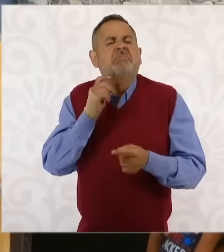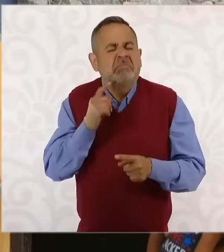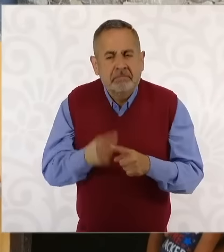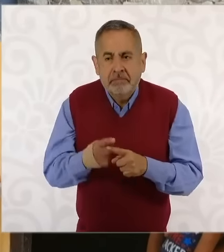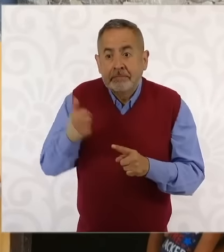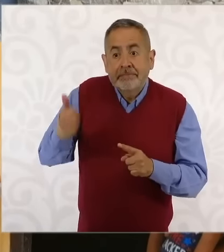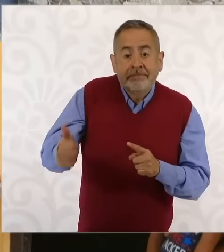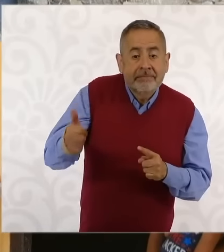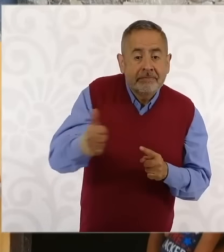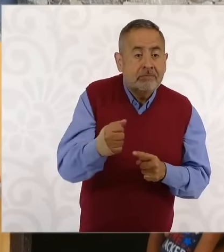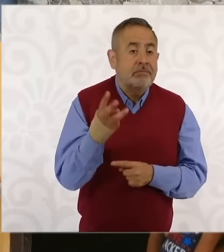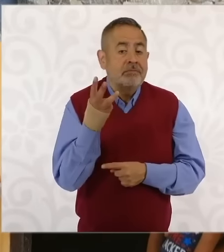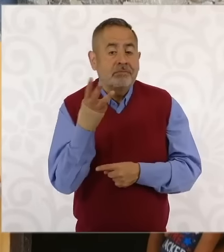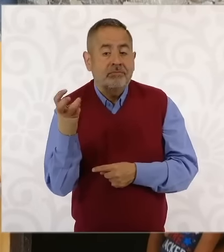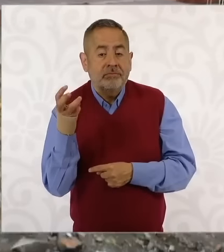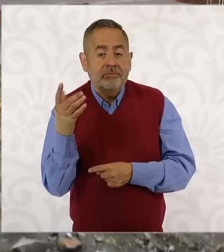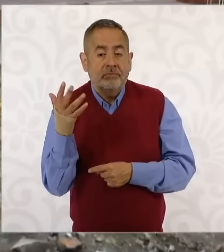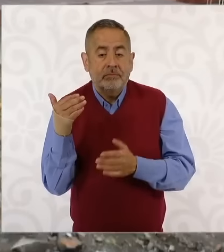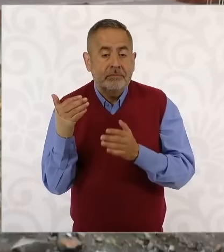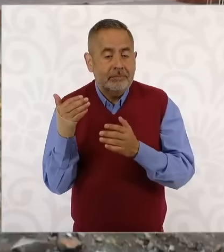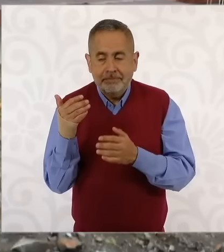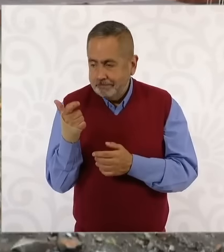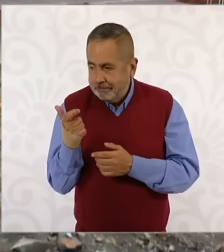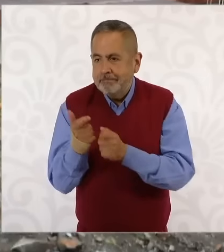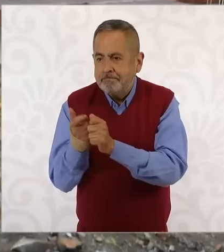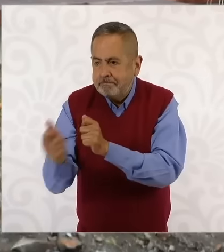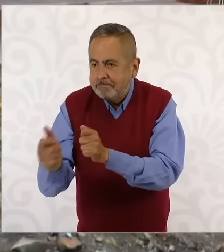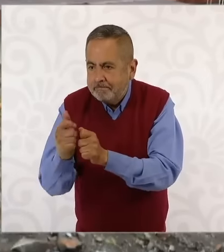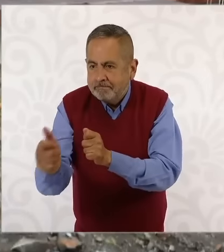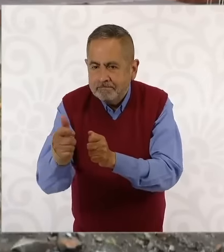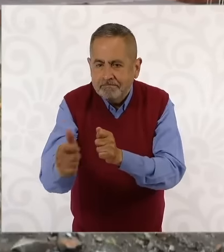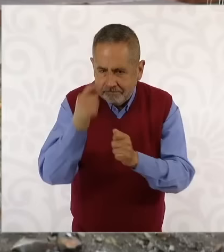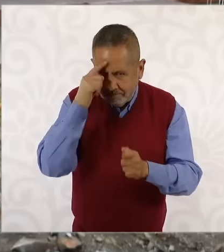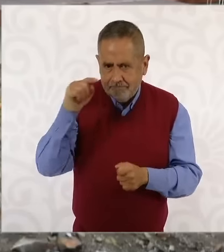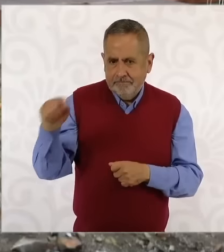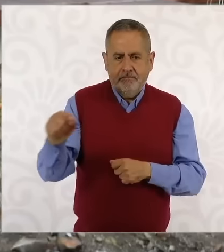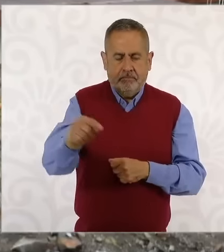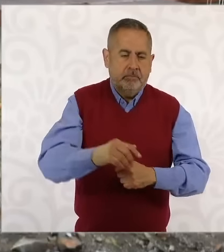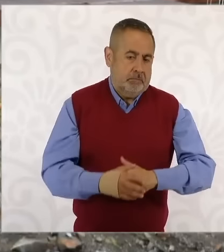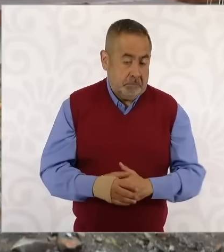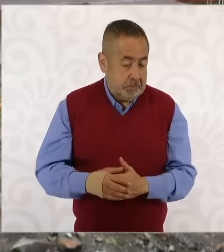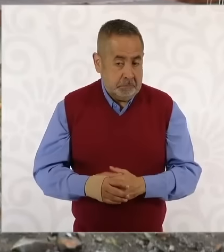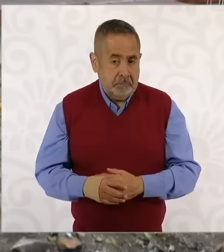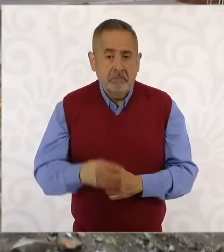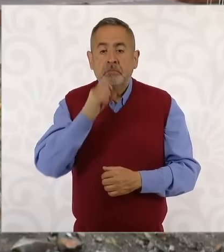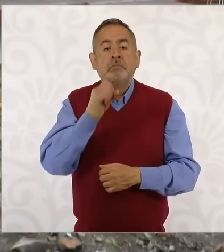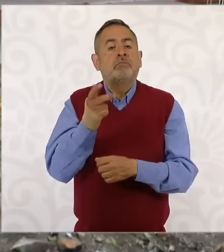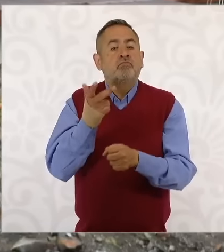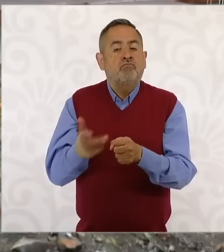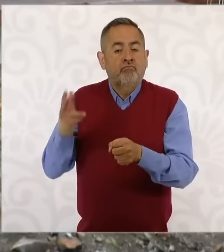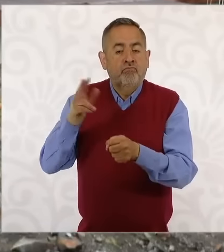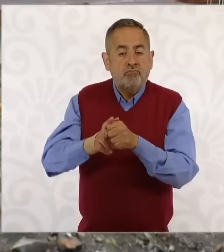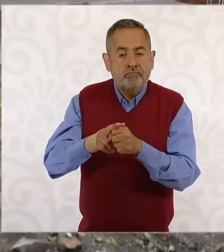escolares. Adelante. La reconstrucción de clínicas, el dato que se tiene son 282